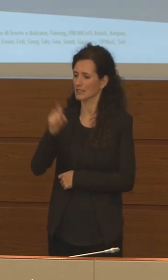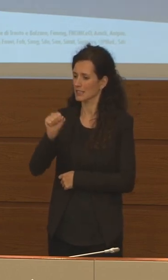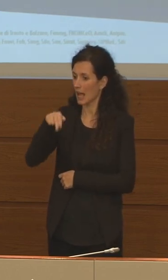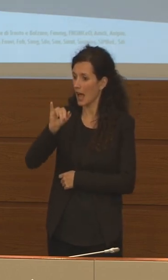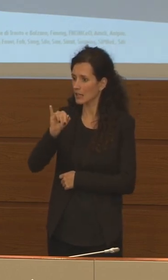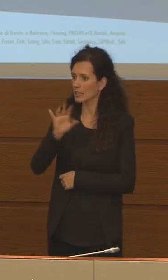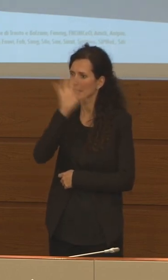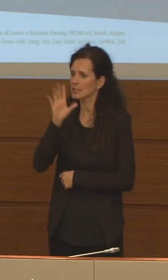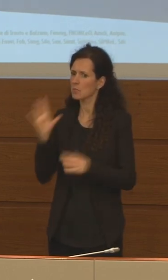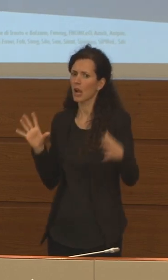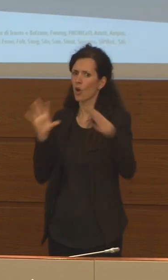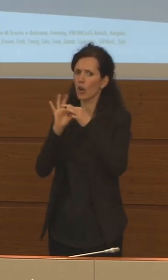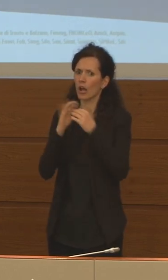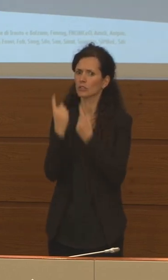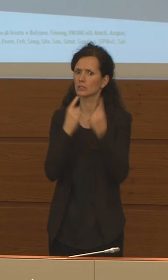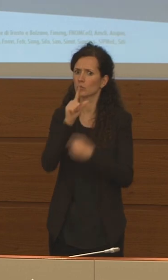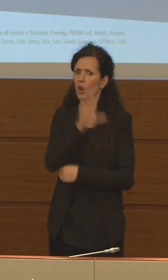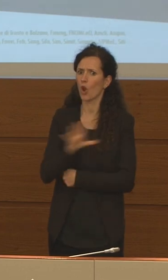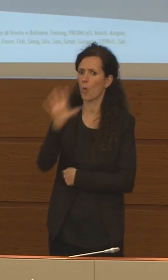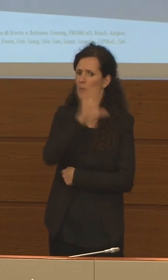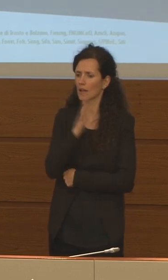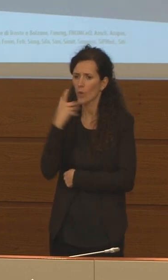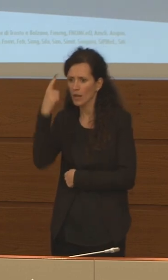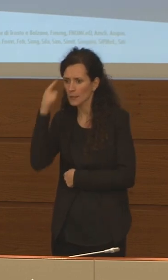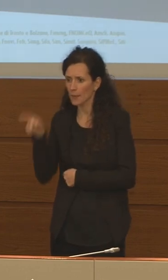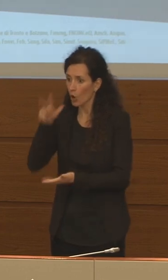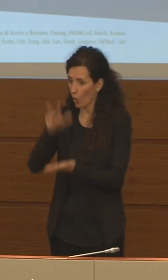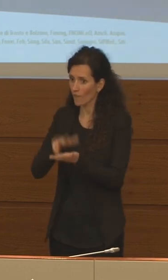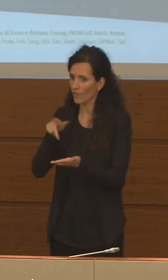alla Lombardia per capire se avete conferme e poi al professo Rezza